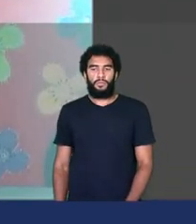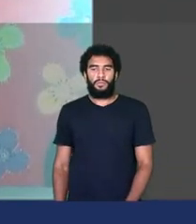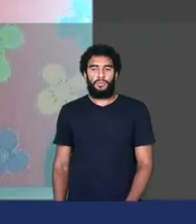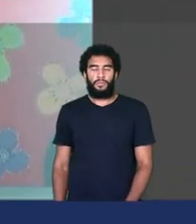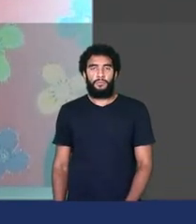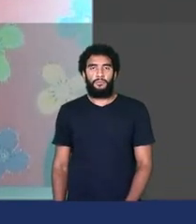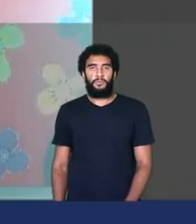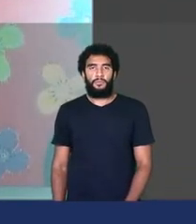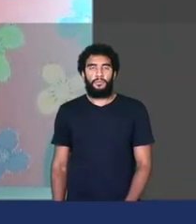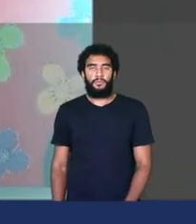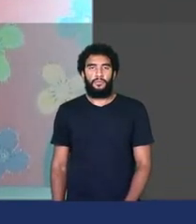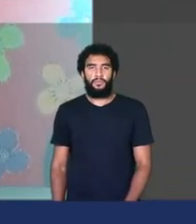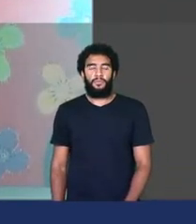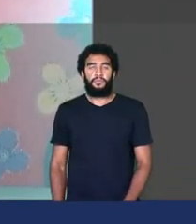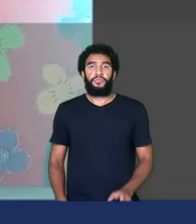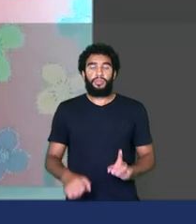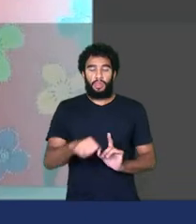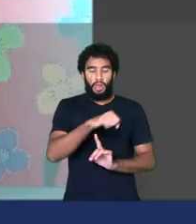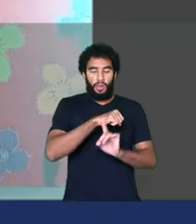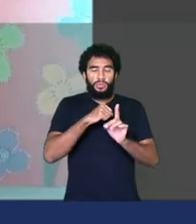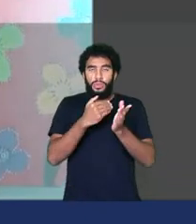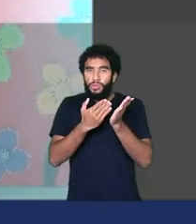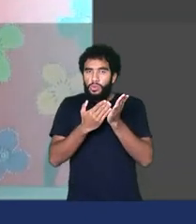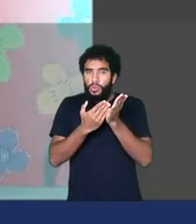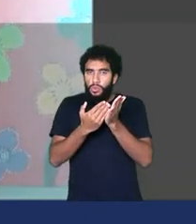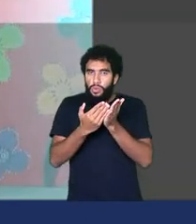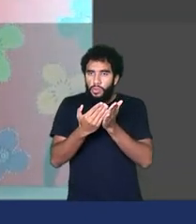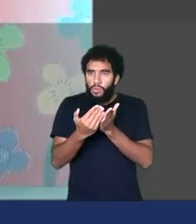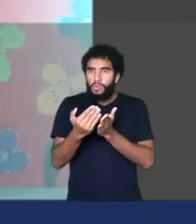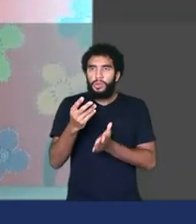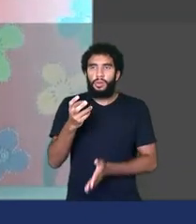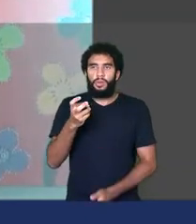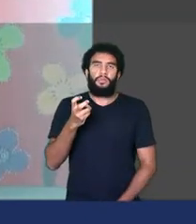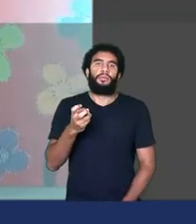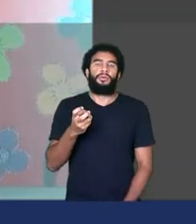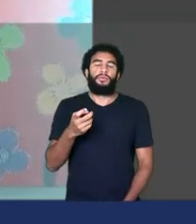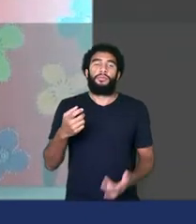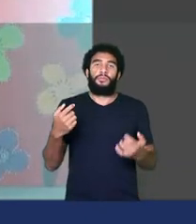PRIMEIRO LUGAR. CLARO QUE ISSO DAÍCOM MUITA PACIÊNCIA, NÃO EXISTE O JÁ GANHOU, MAS A